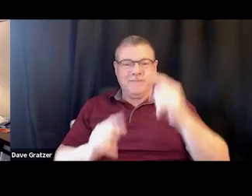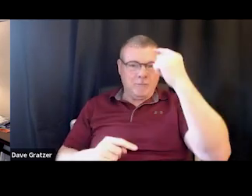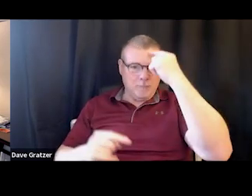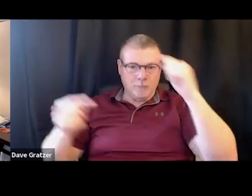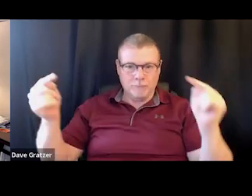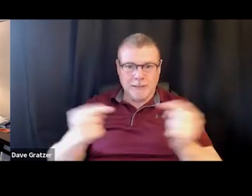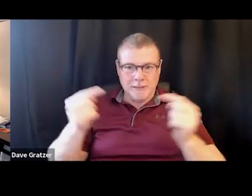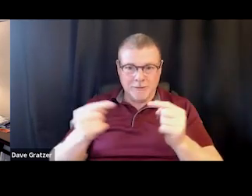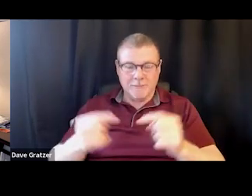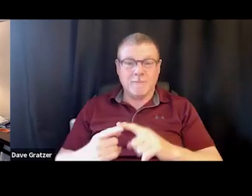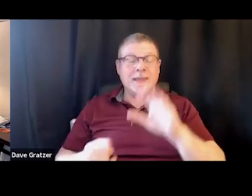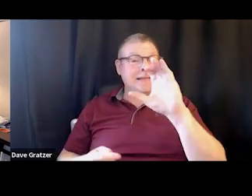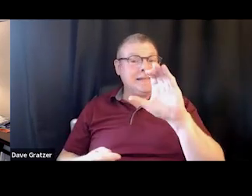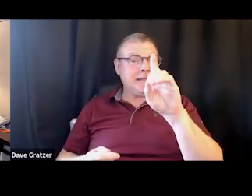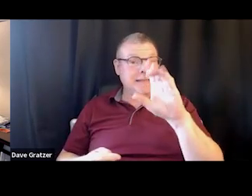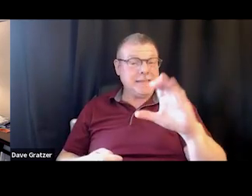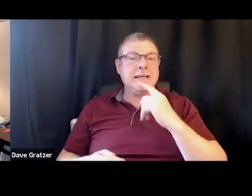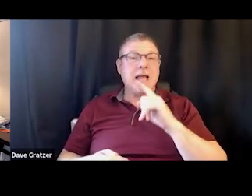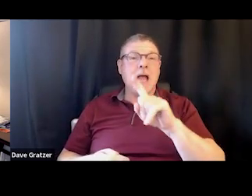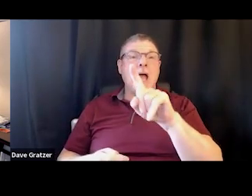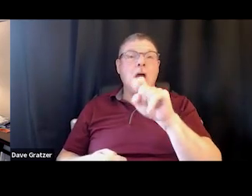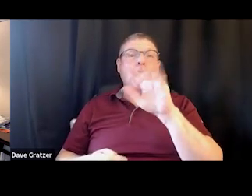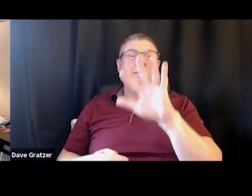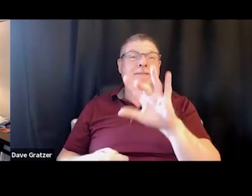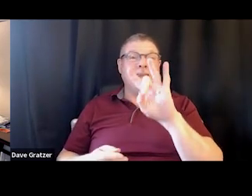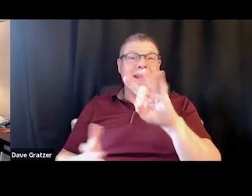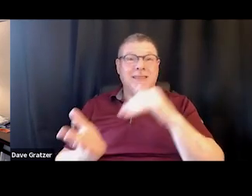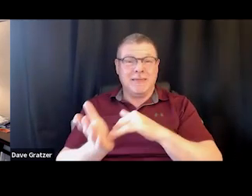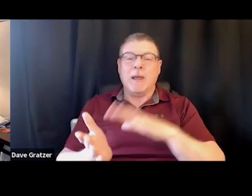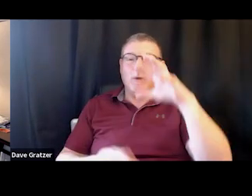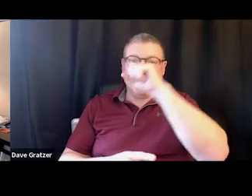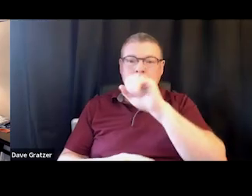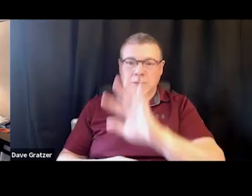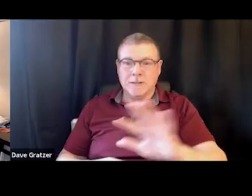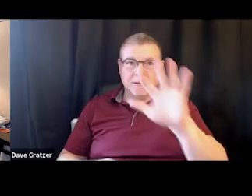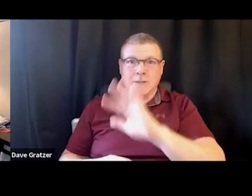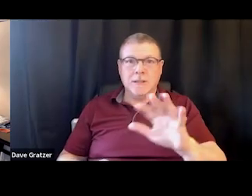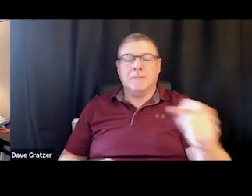El CDC estima que al menos 158 000 muertes relacionadas con LCT, hospitalizaciones